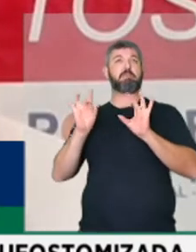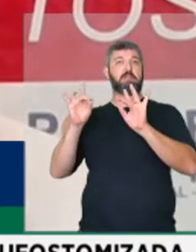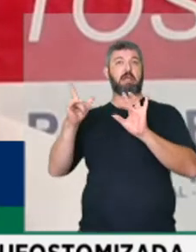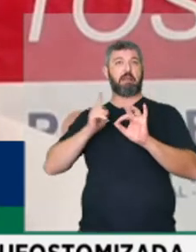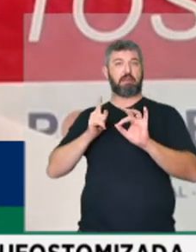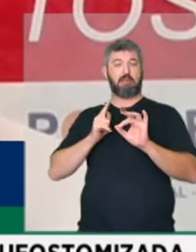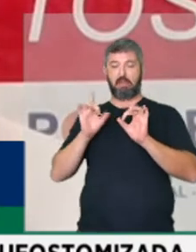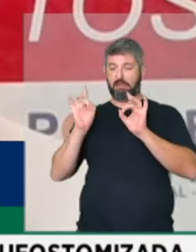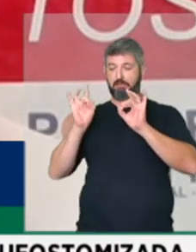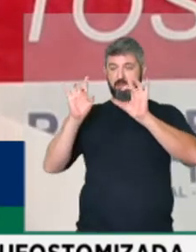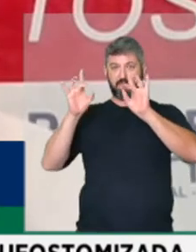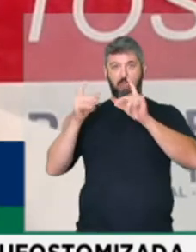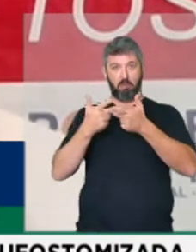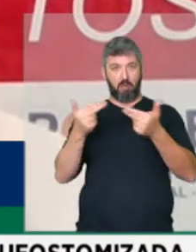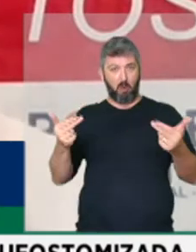NOSSAS CRIANÇAS E RELEMBRAM